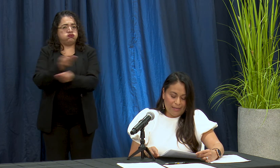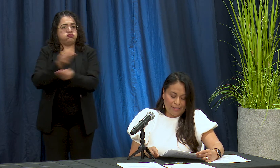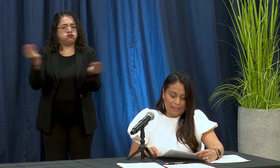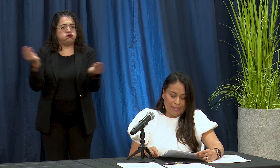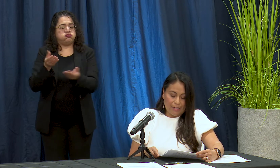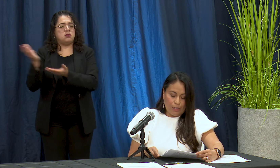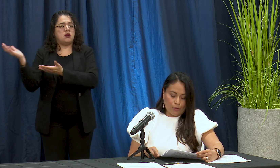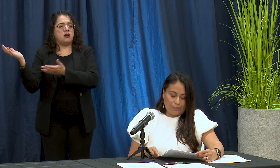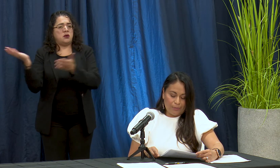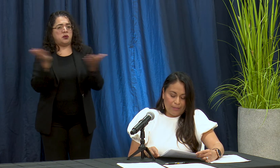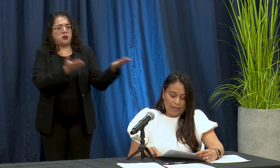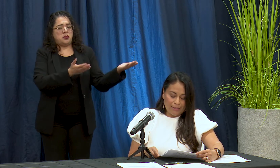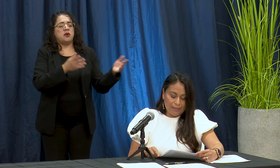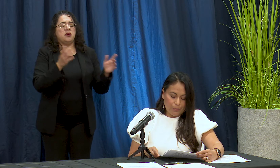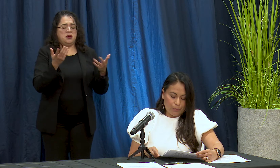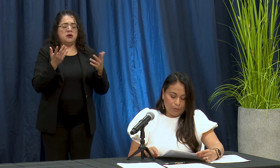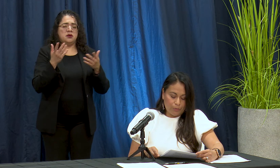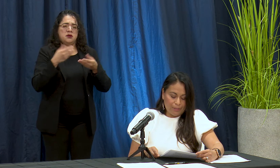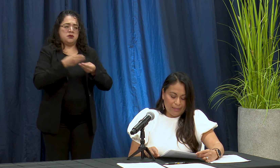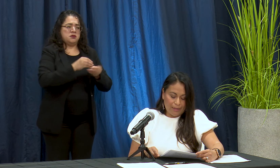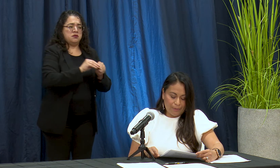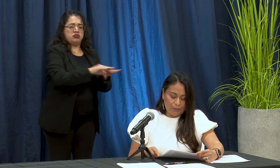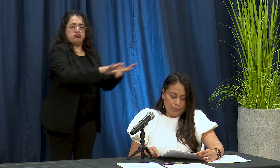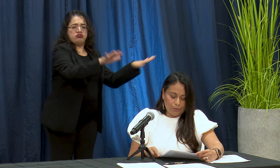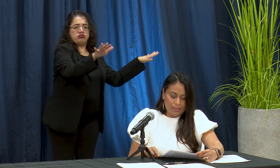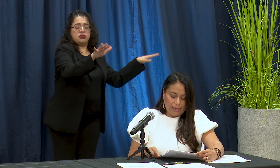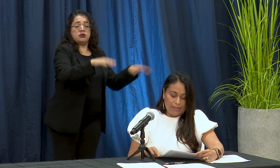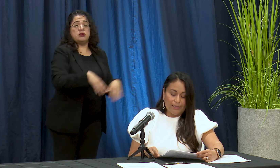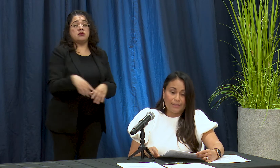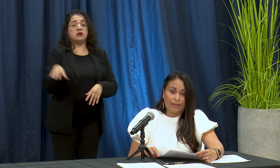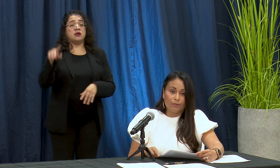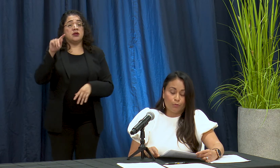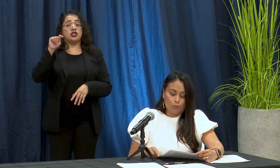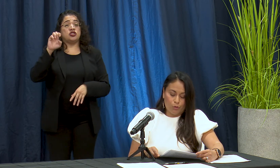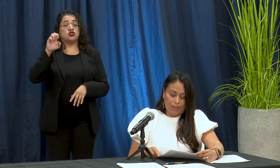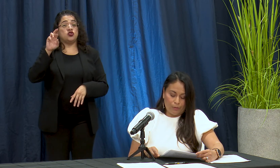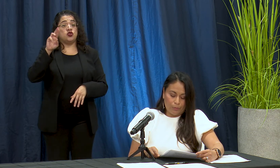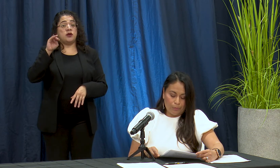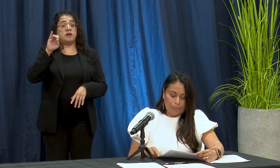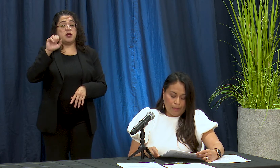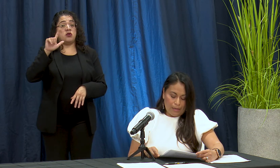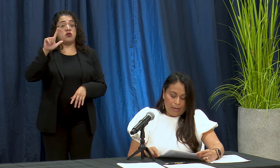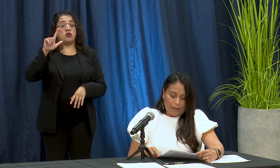es que los terminal a sin el puerto esta abierto s-- y es tan funcion ando la